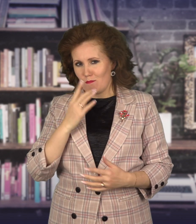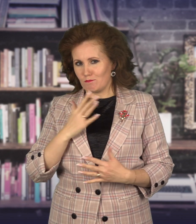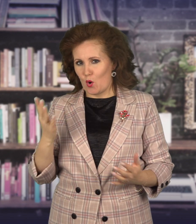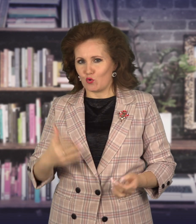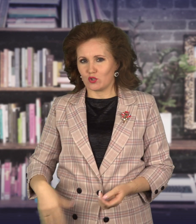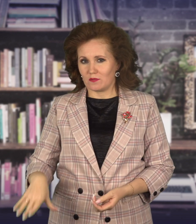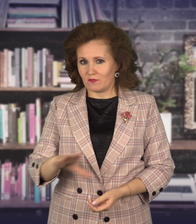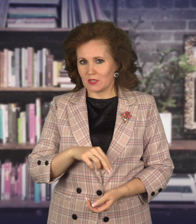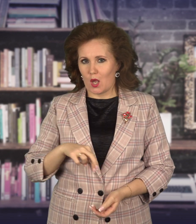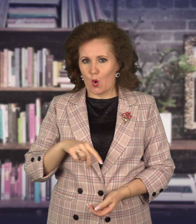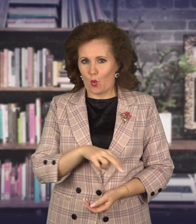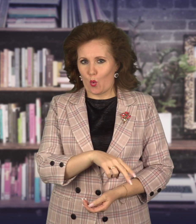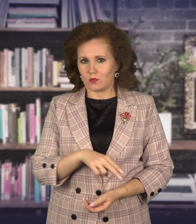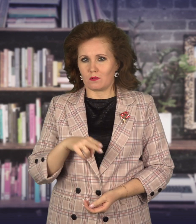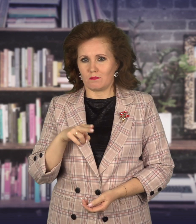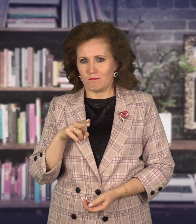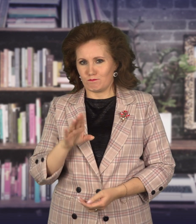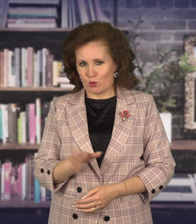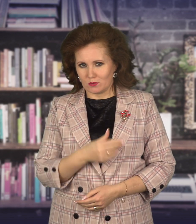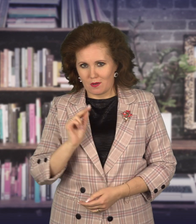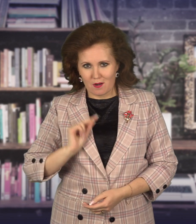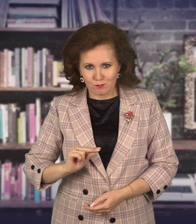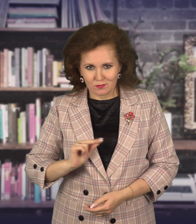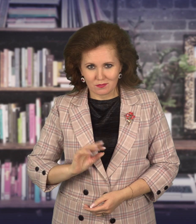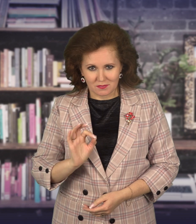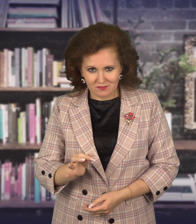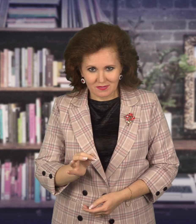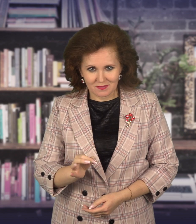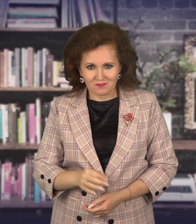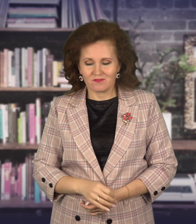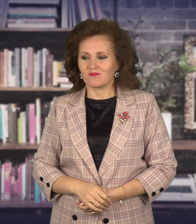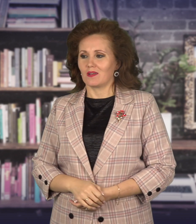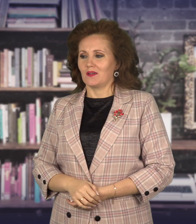Обычно после работы, правда?